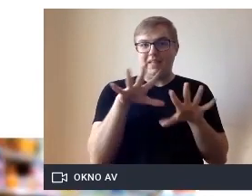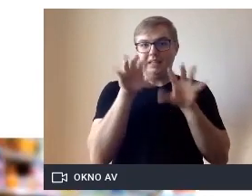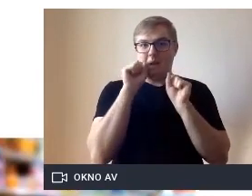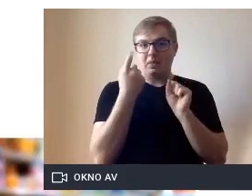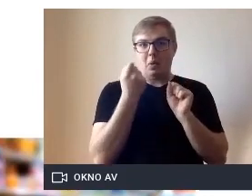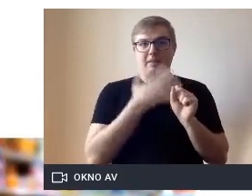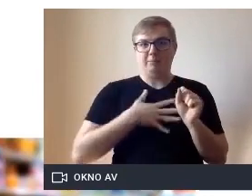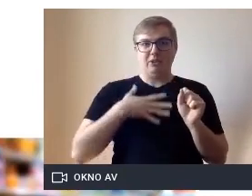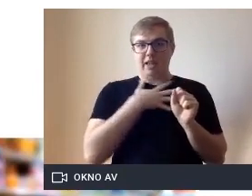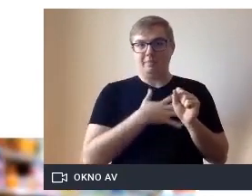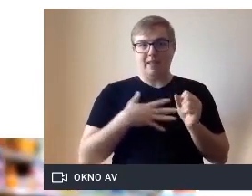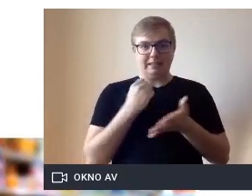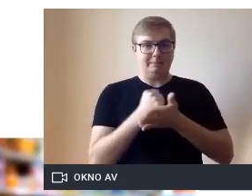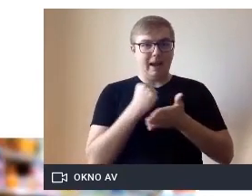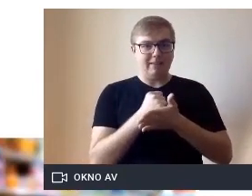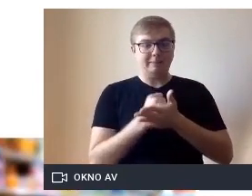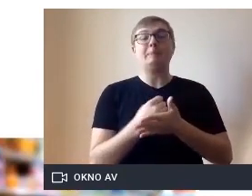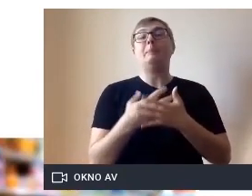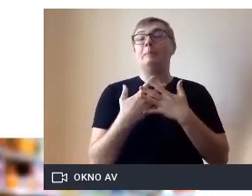I tu też jest problem, bo nie ma ekspresji. Zdanie zamigane nieprzyjemne dla oka.